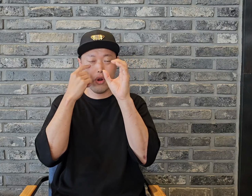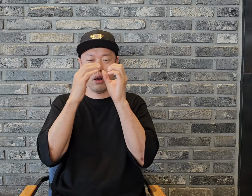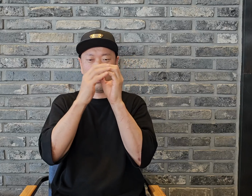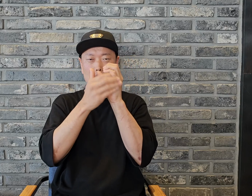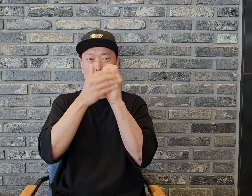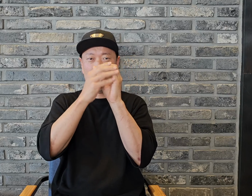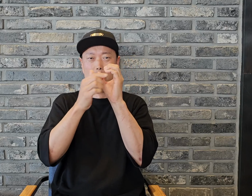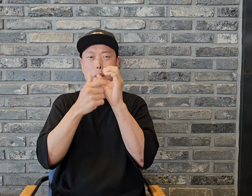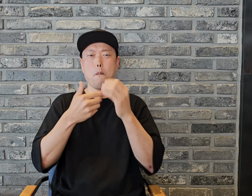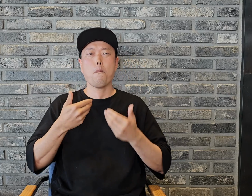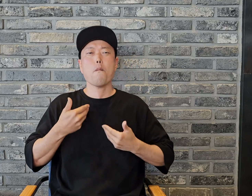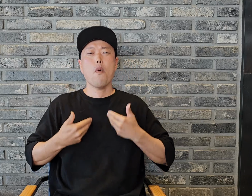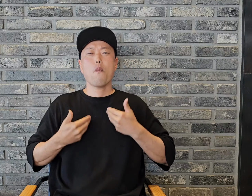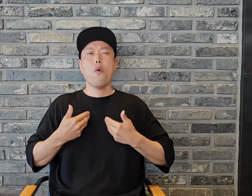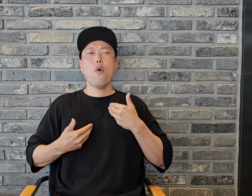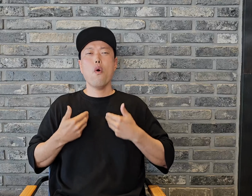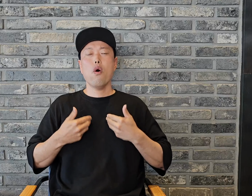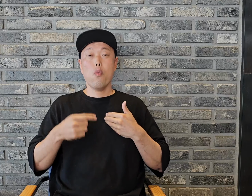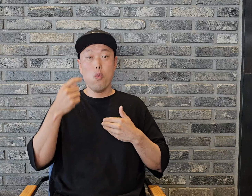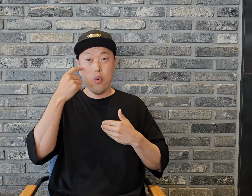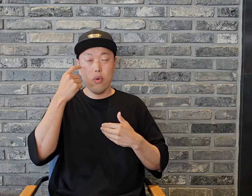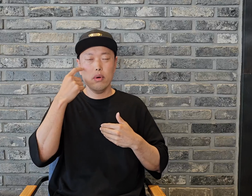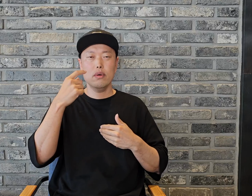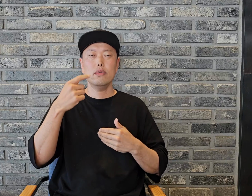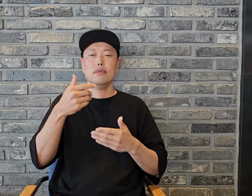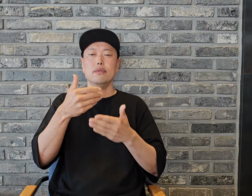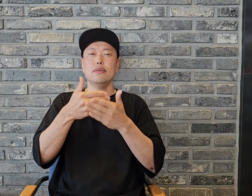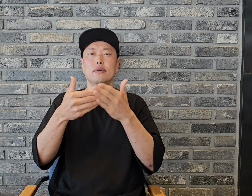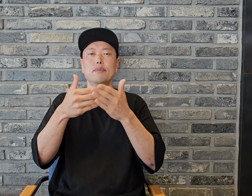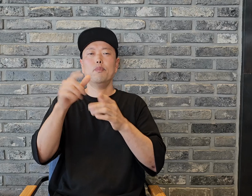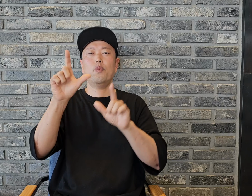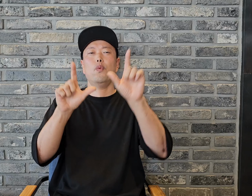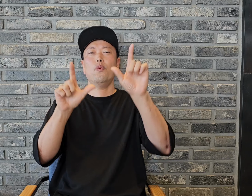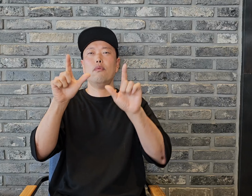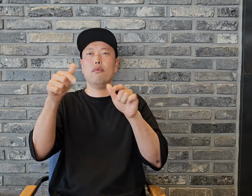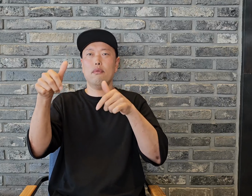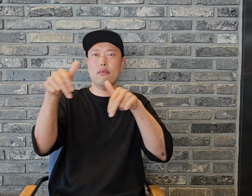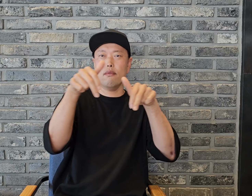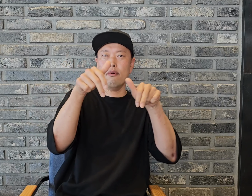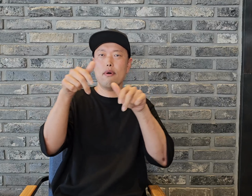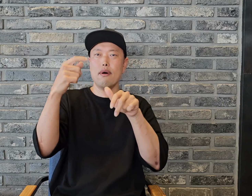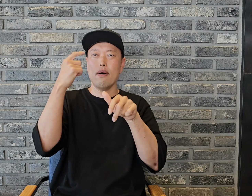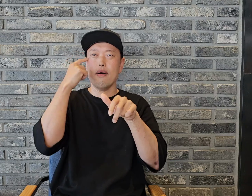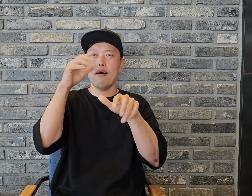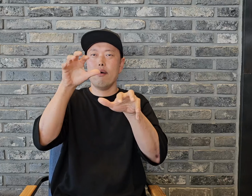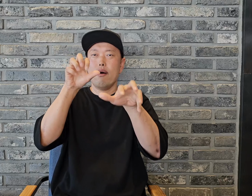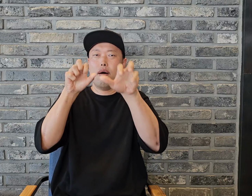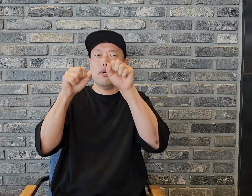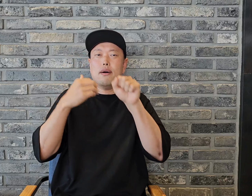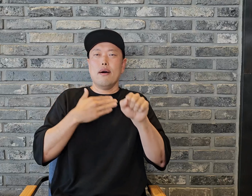Los ojos de los espectadores estarán ocupados. Si lo expresas como si estuvieras haciendo un dibujo,